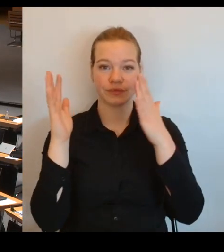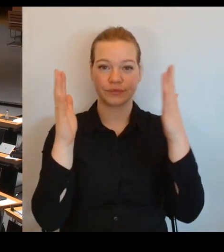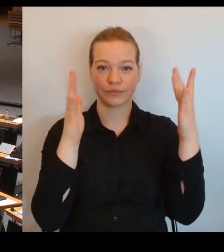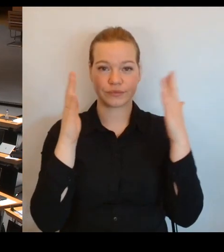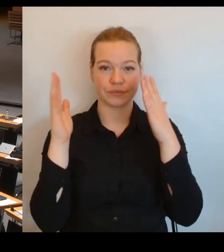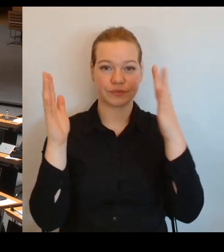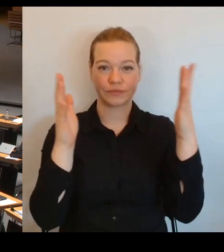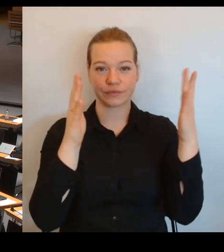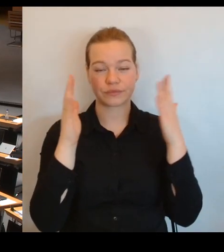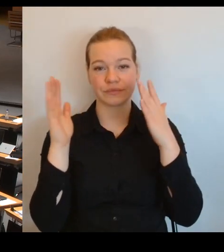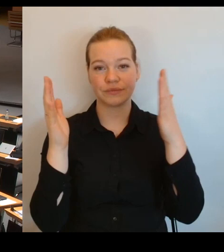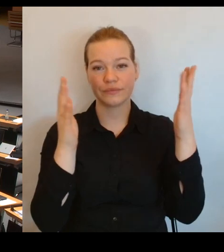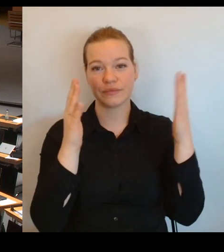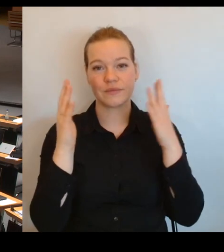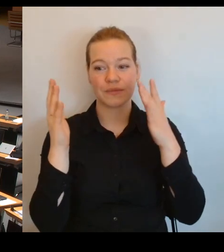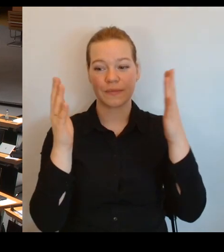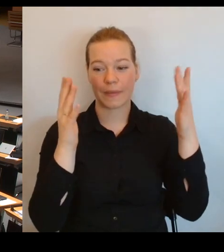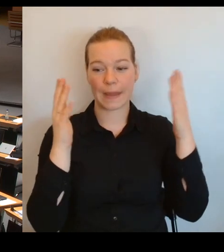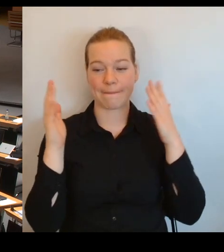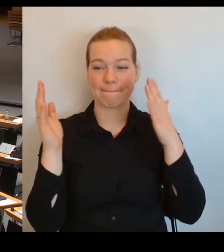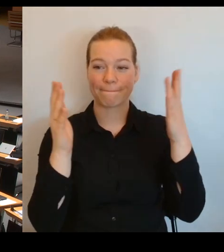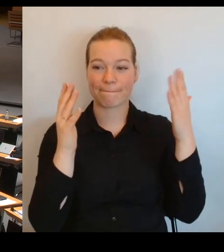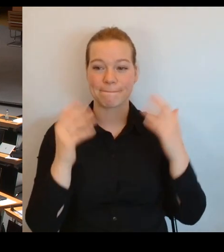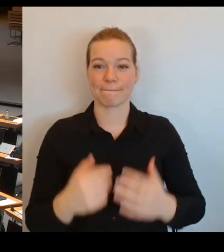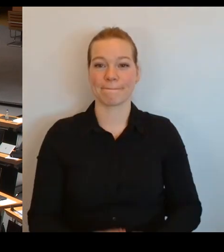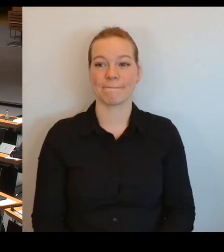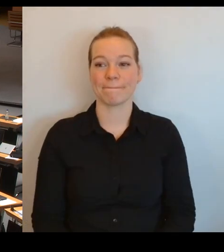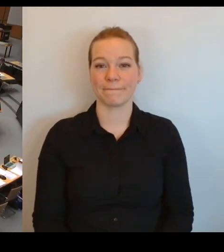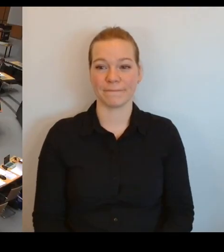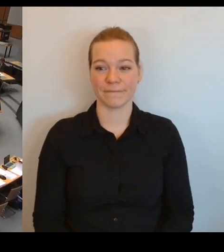Vielen Dank! Und für die SPD Fraktion spricht nun die Kollegin Sharla